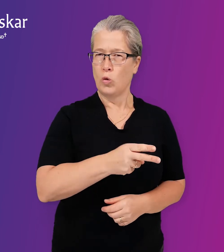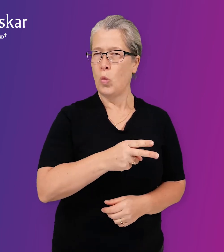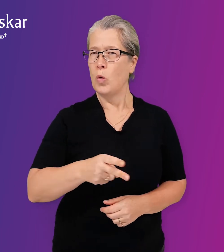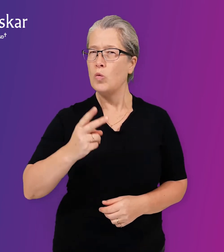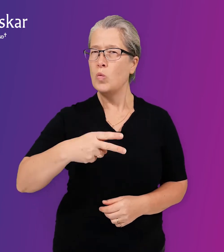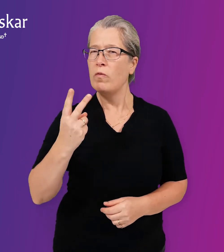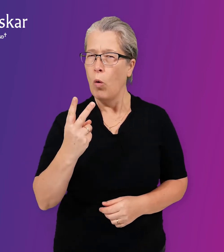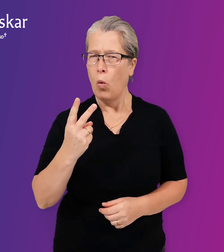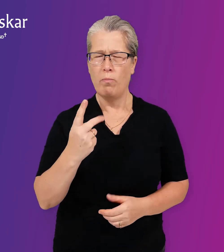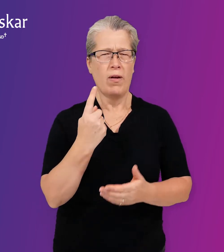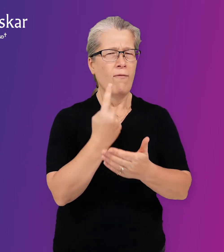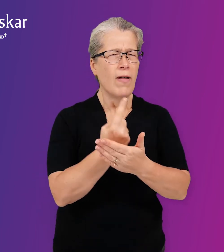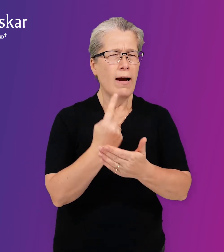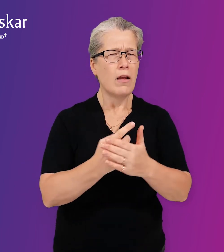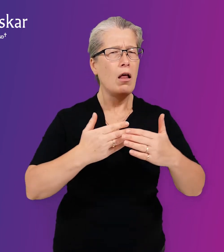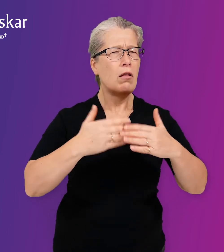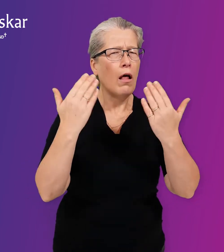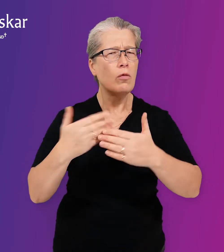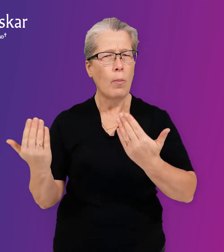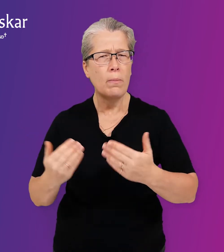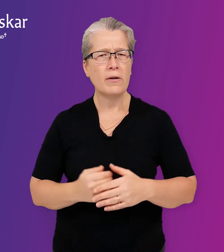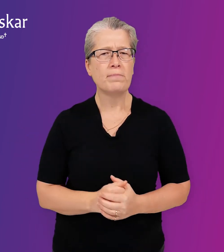2022 – viktiga datum